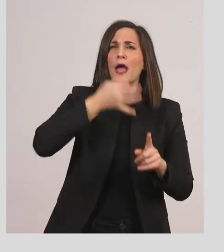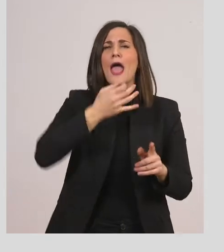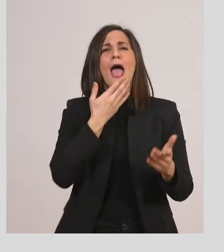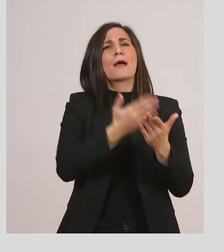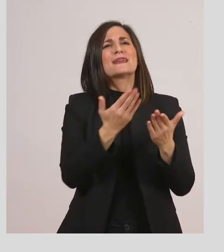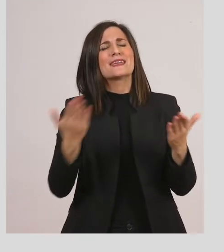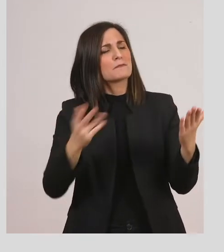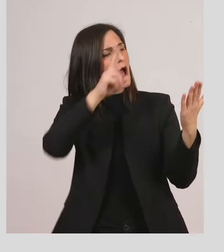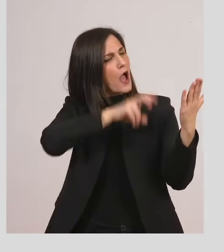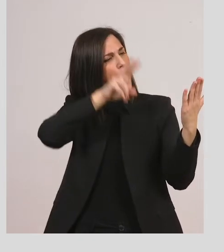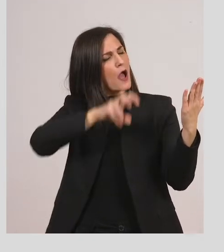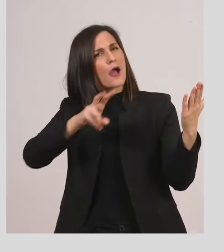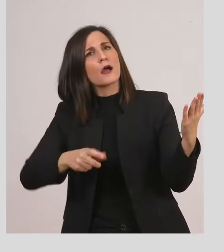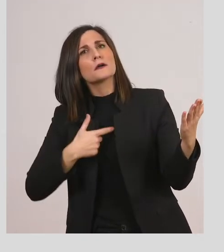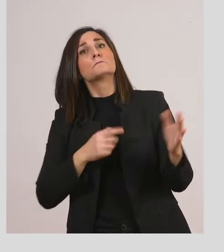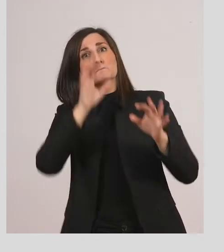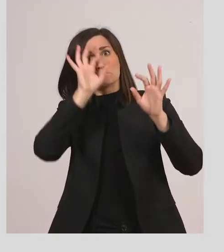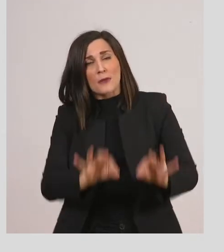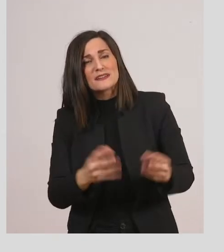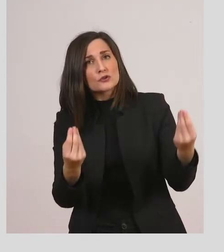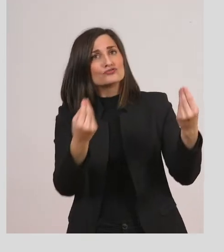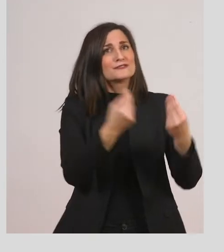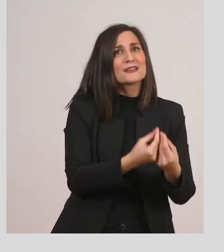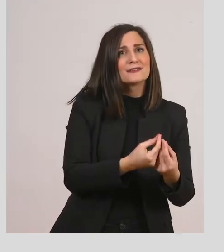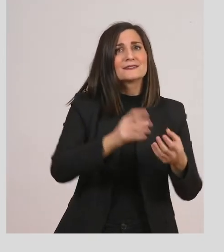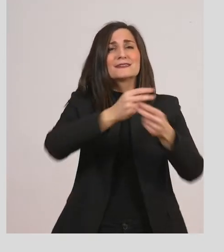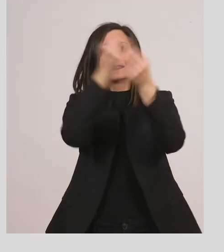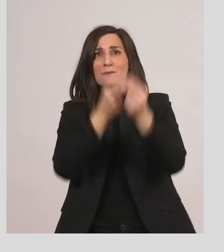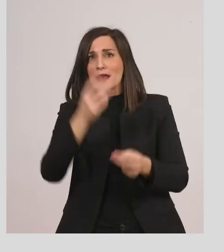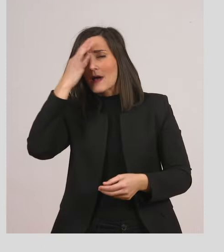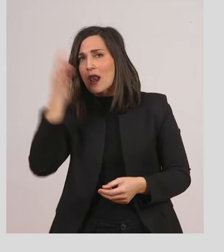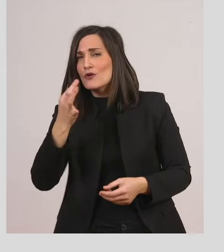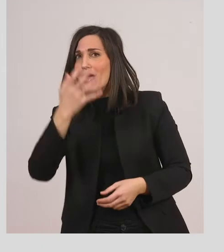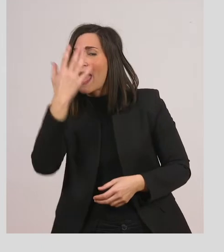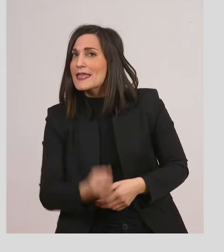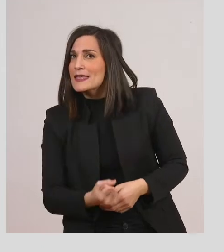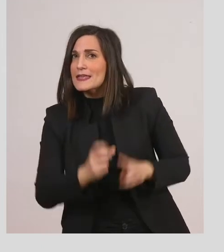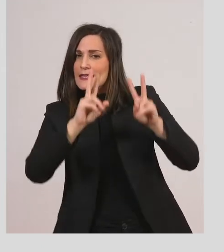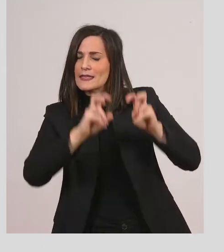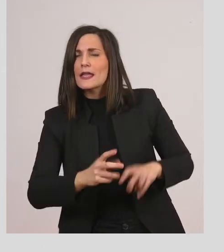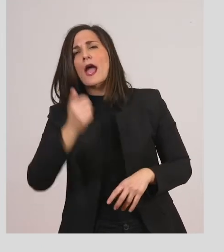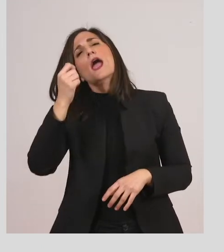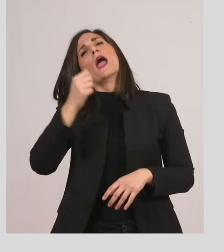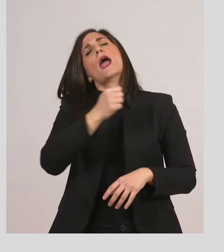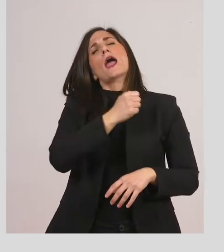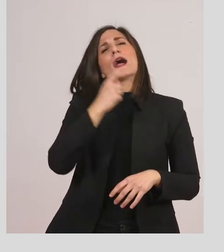αφού τα έχουμε ελέγξει. Όπως είπαμε, ανταποκρίνονται στην πραγματικότητα; Βγάζουν λογικά συμπεράσματα; Ελέγχουμε για ορθογραφικά. Ελέγχουμε για τόνους και τελείες.